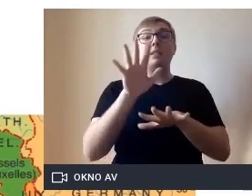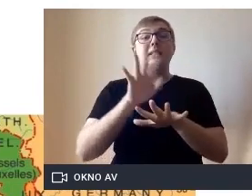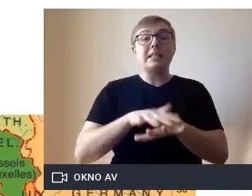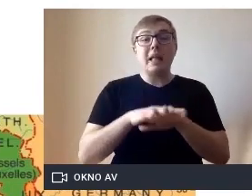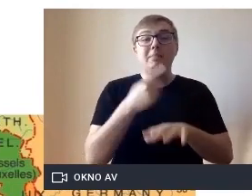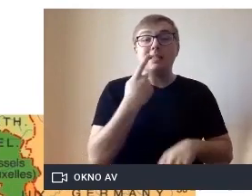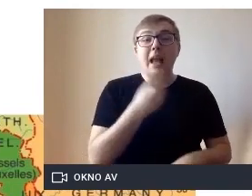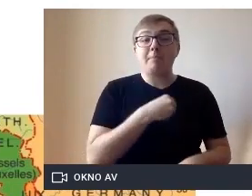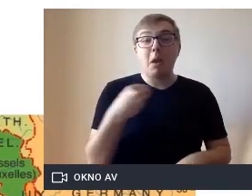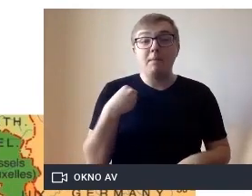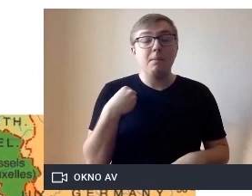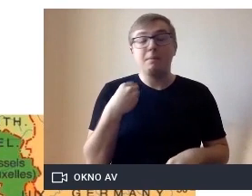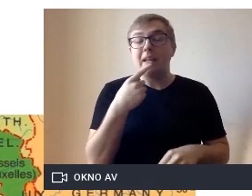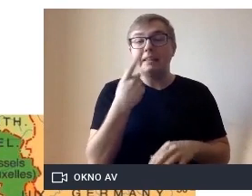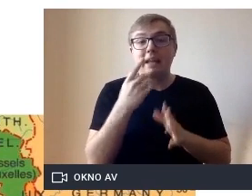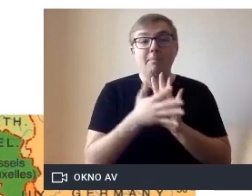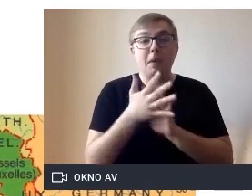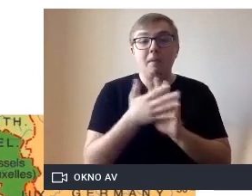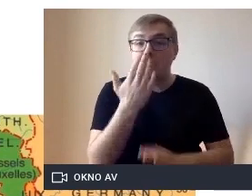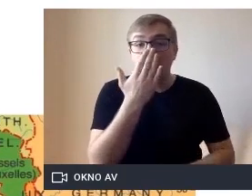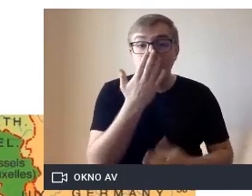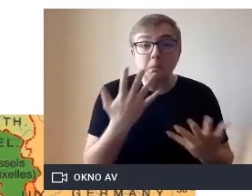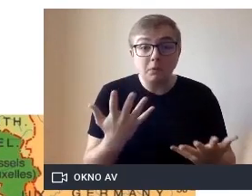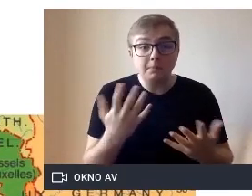W SJM: